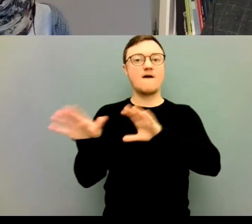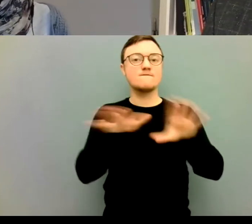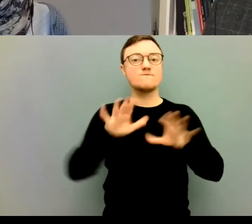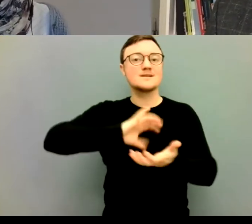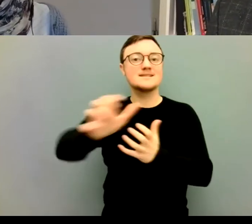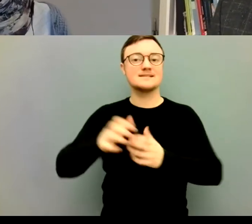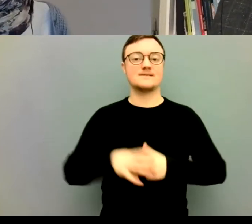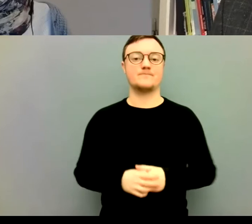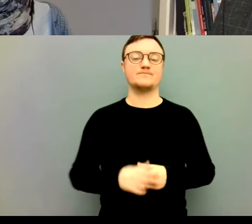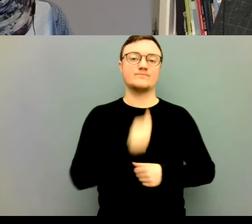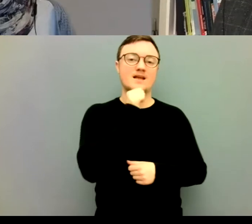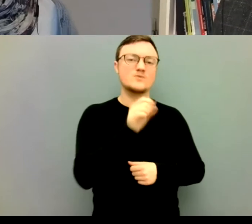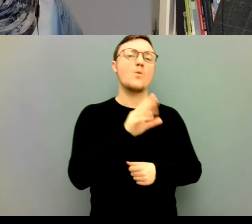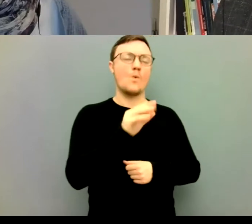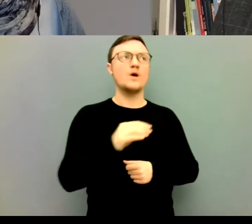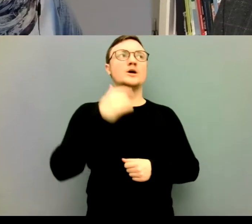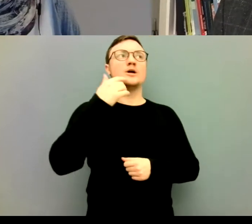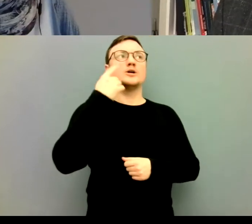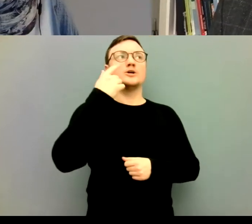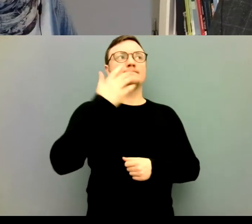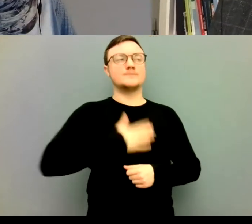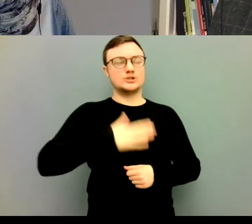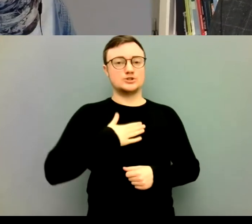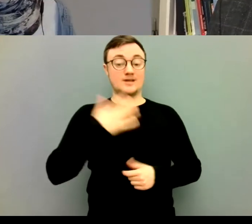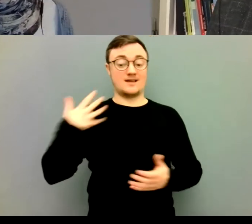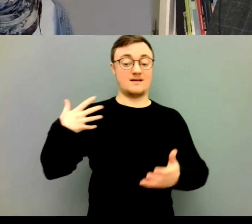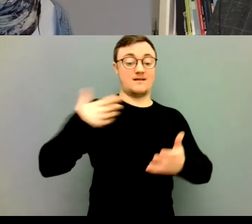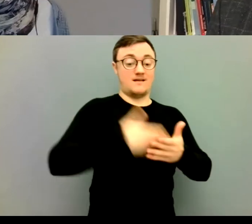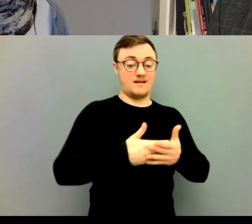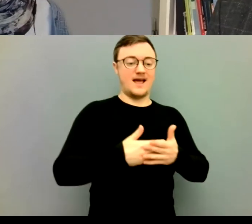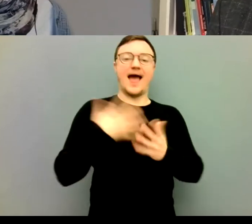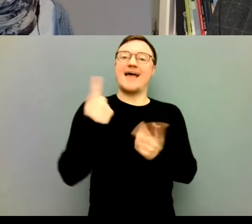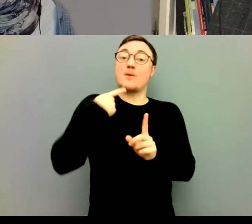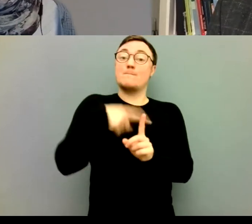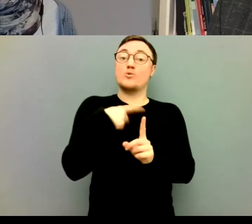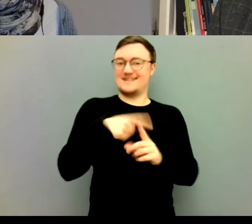För det första, en positiv lärdom - februari 2019-